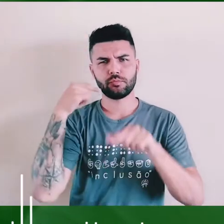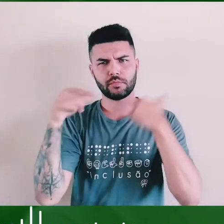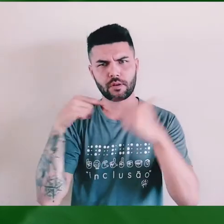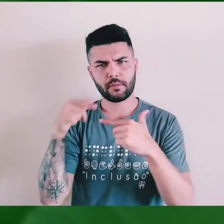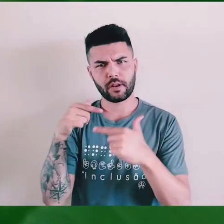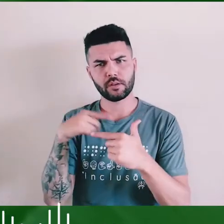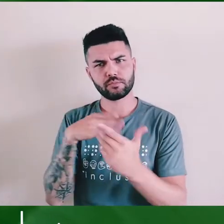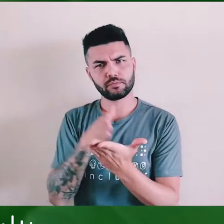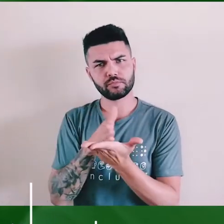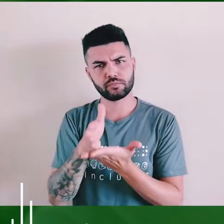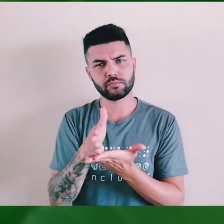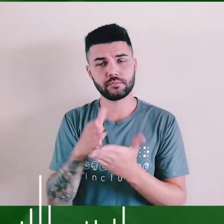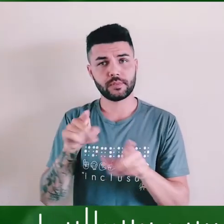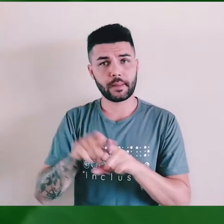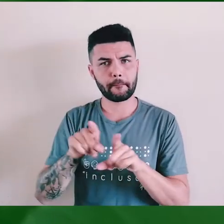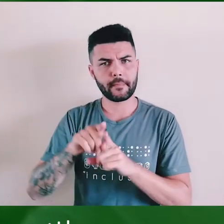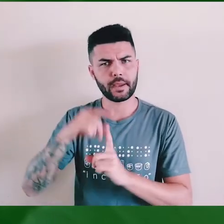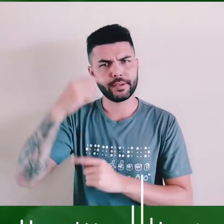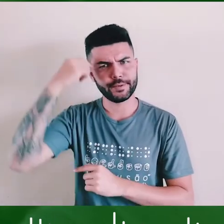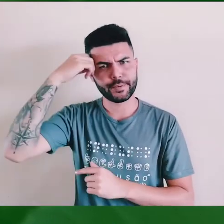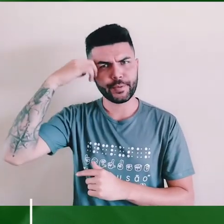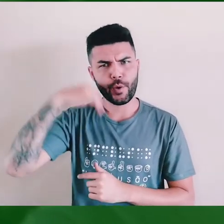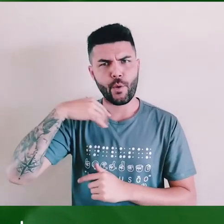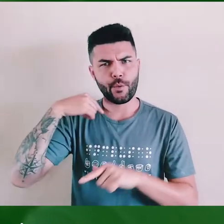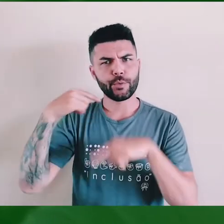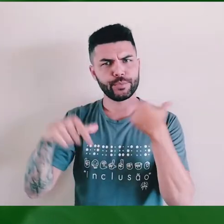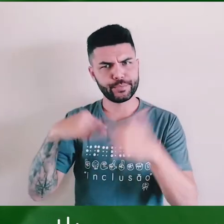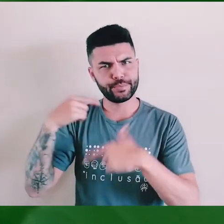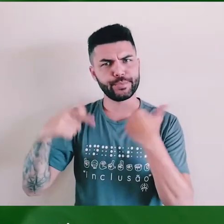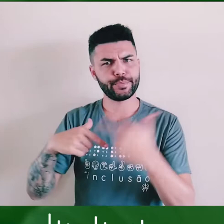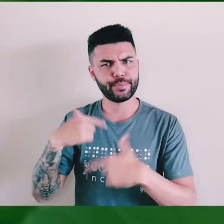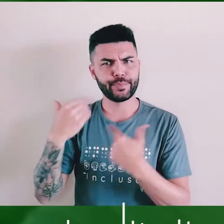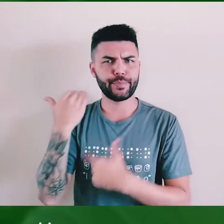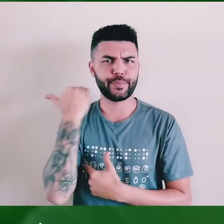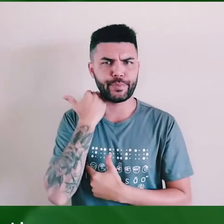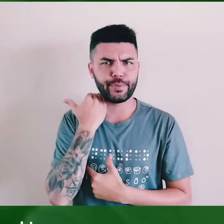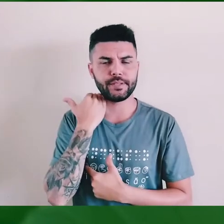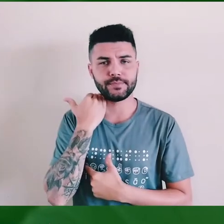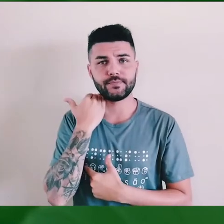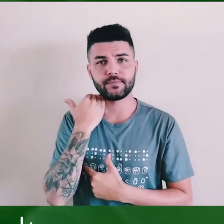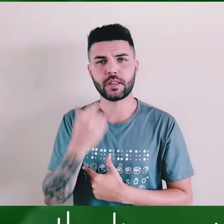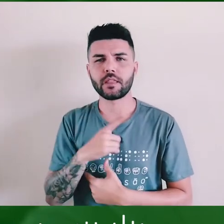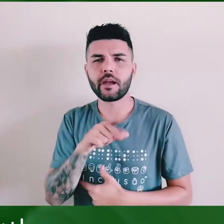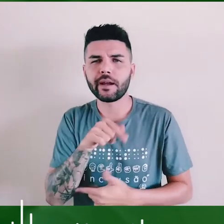O Tiago eu tenho uma situação engraçada com ele, de que assim que eu cheguei la na